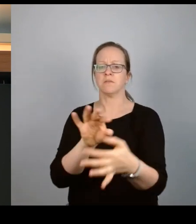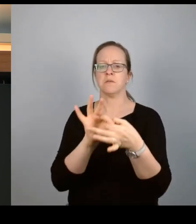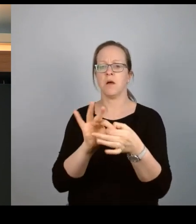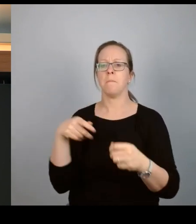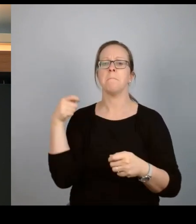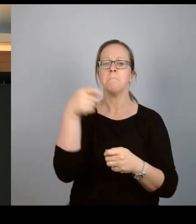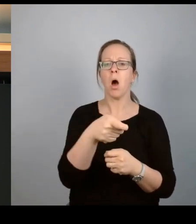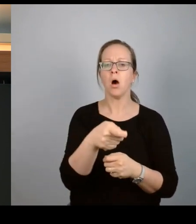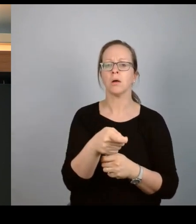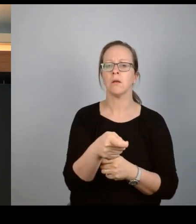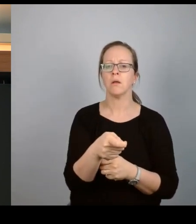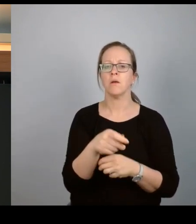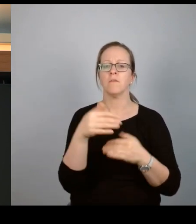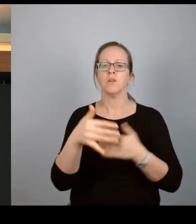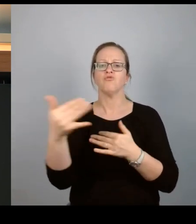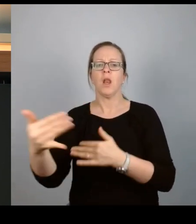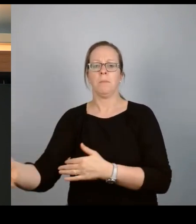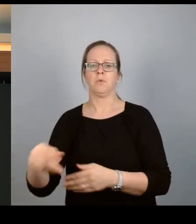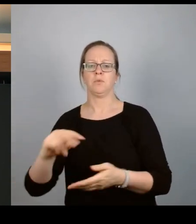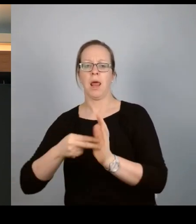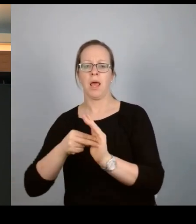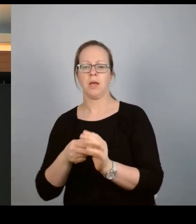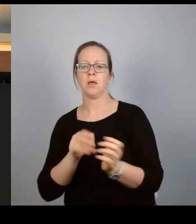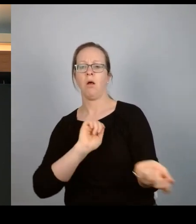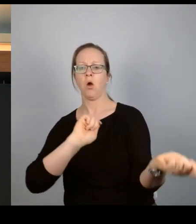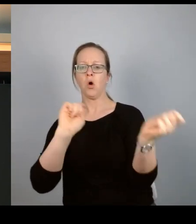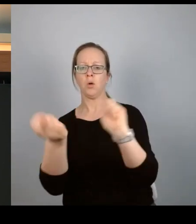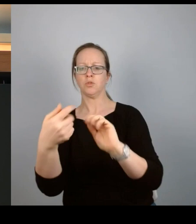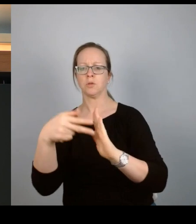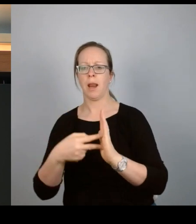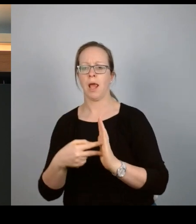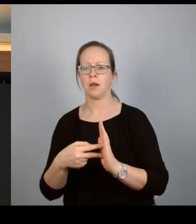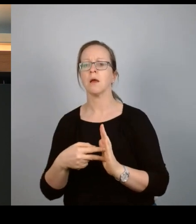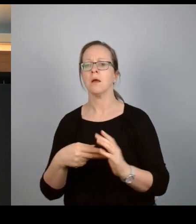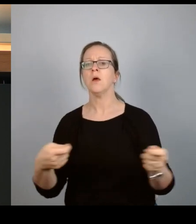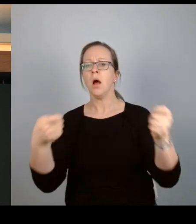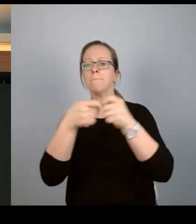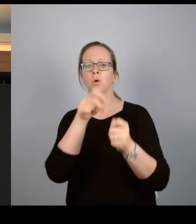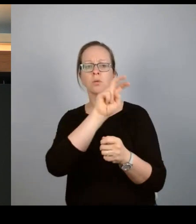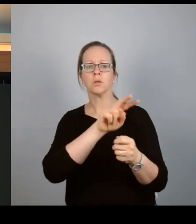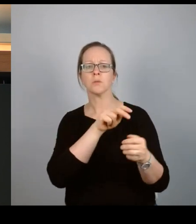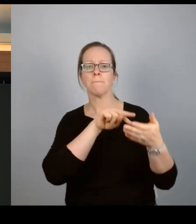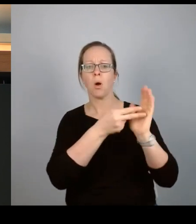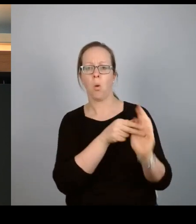Und allen Leuten da draußen in Berlin kann ich nur sagen: wählen sie am 12. Februar, wenn es dazu kommt,